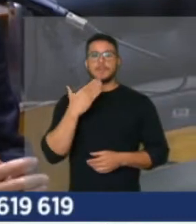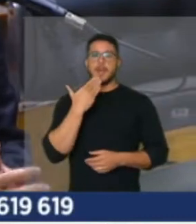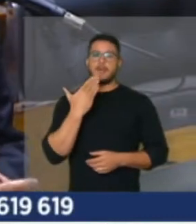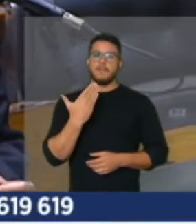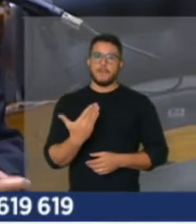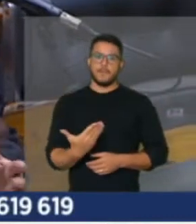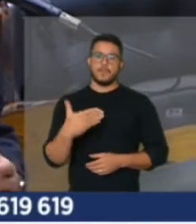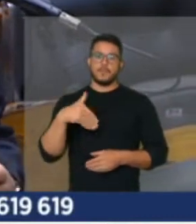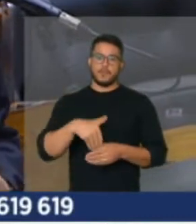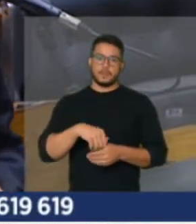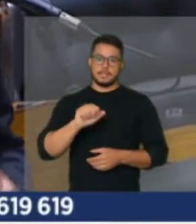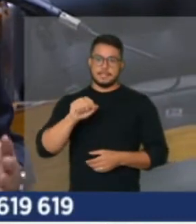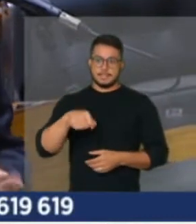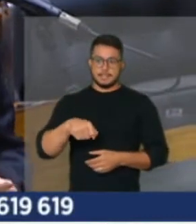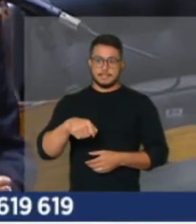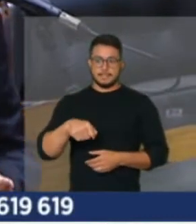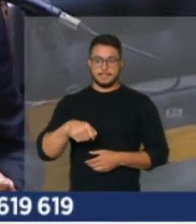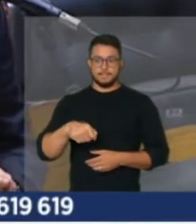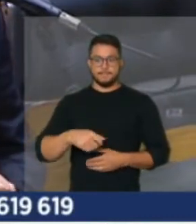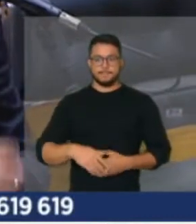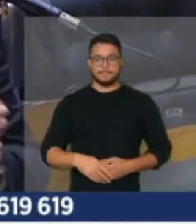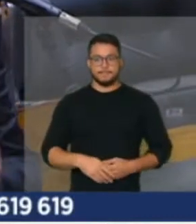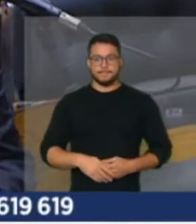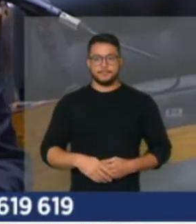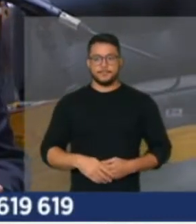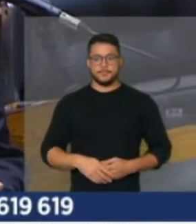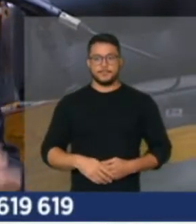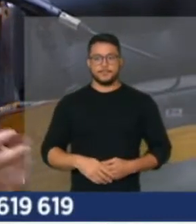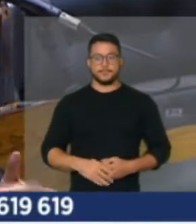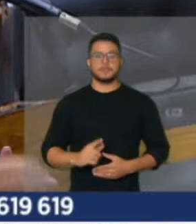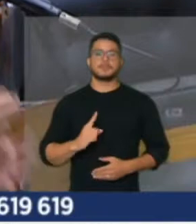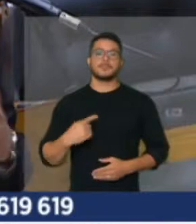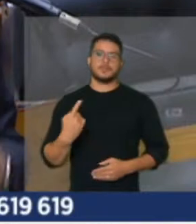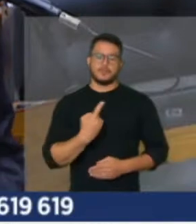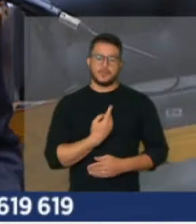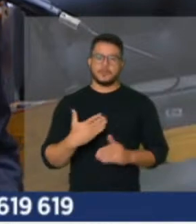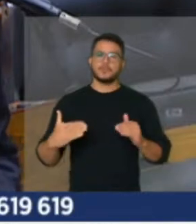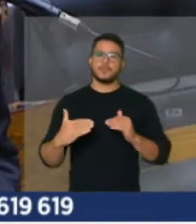FORTALECIMENTO DO PACTO FEDERATIVO. E PARA TER UM